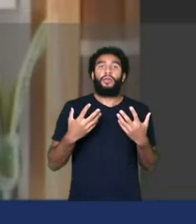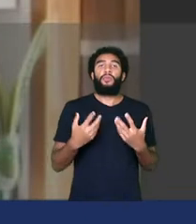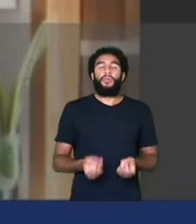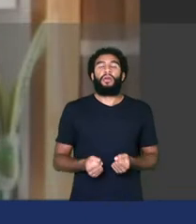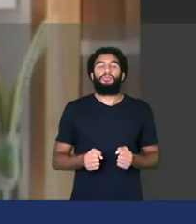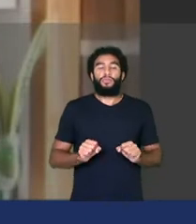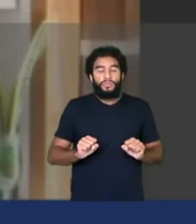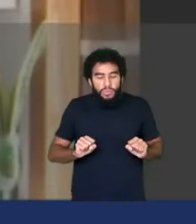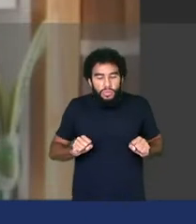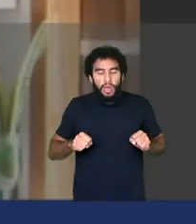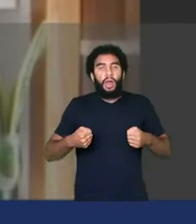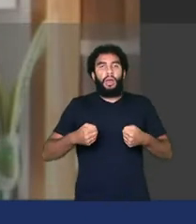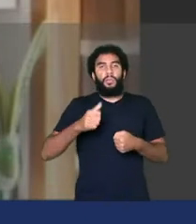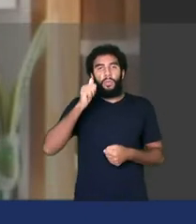INTENSIFICAR A NOSSA LUTA POR